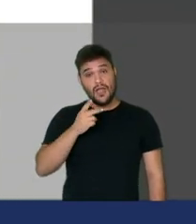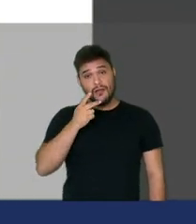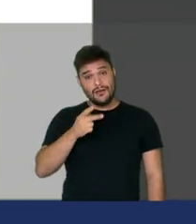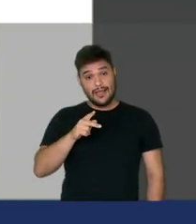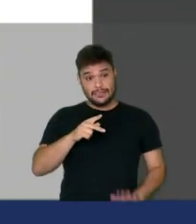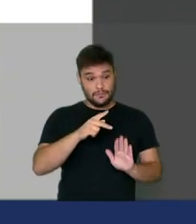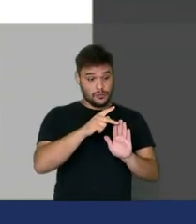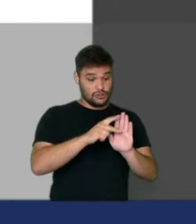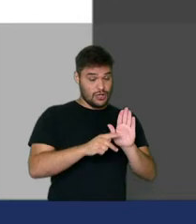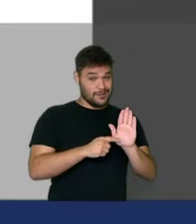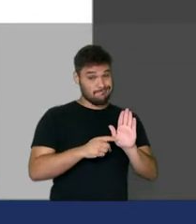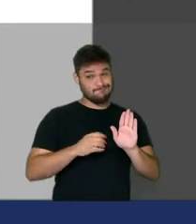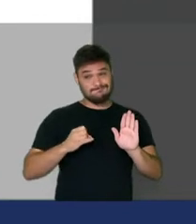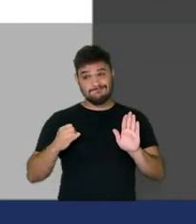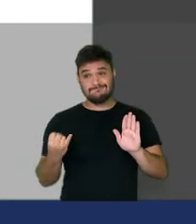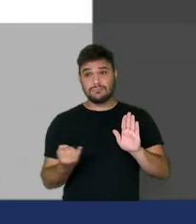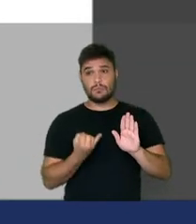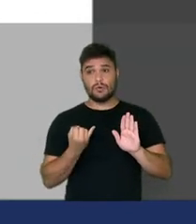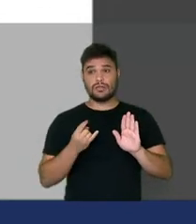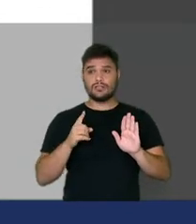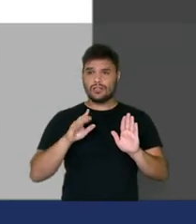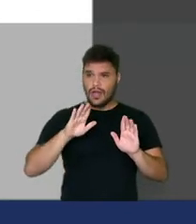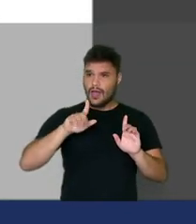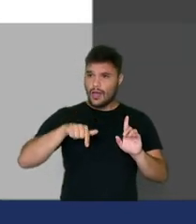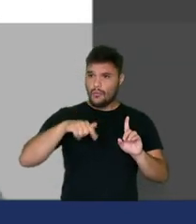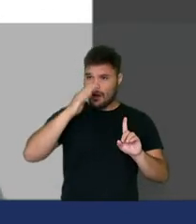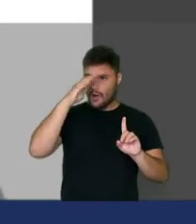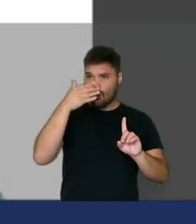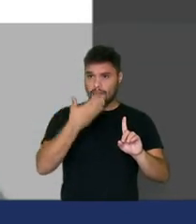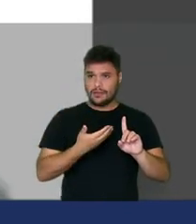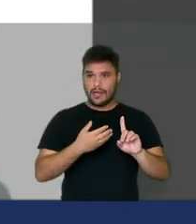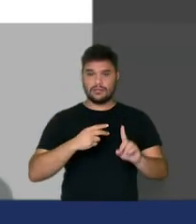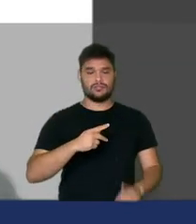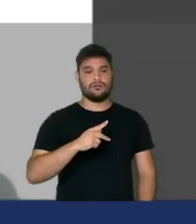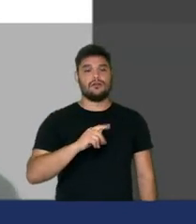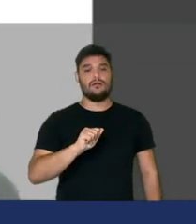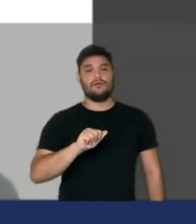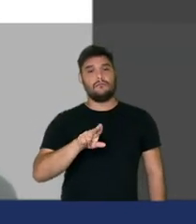GUIMARÃES. DIZER QUE É FUNDAMENTAL ESSE PROJETO. É